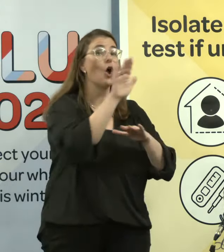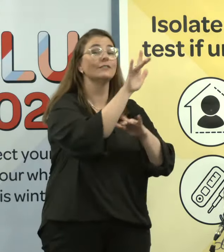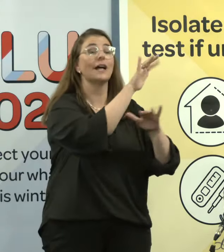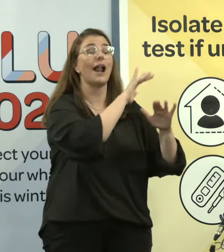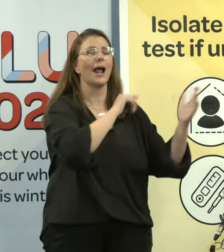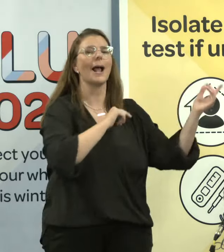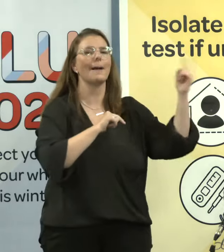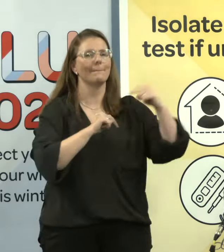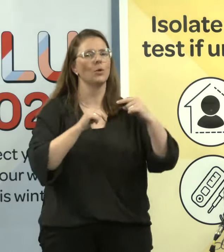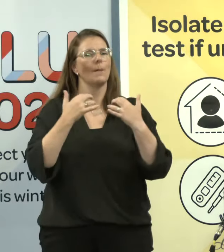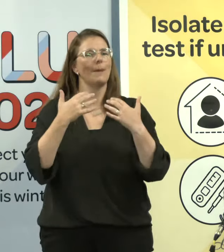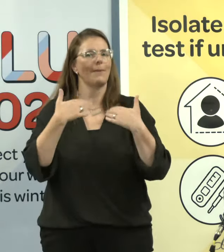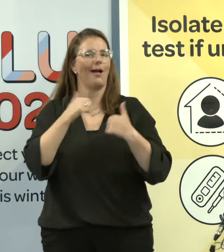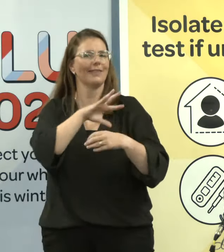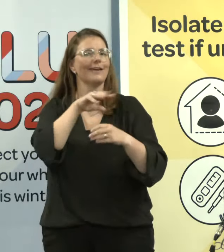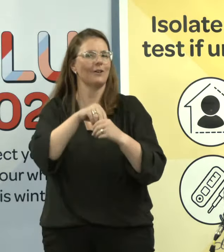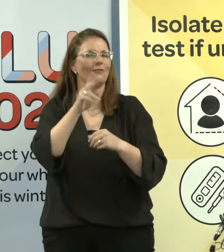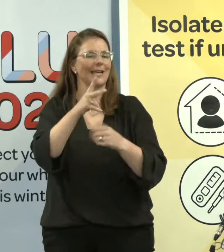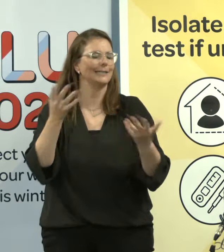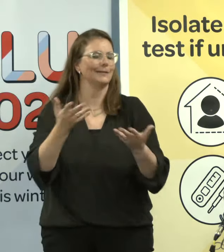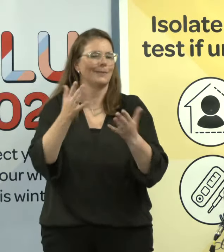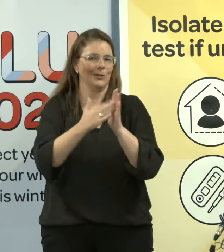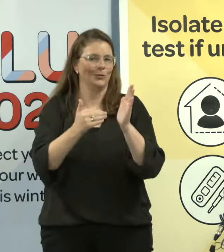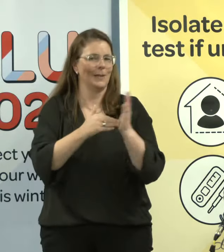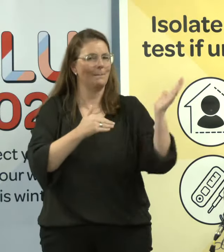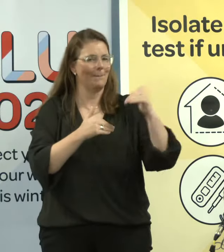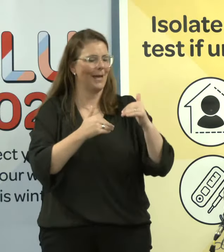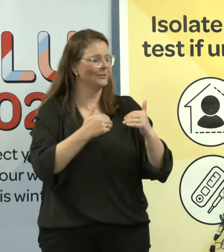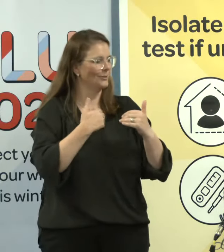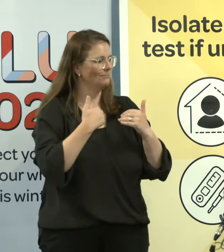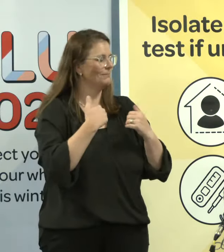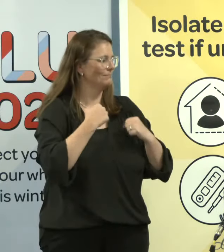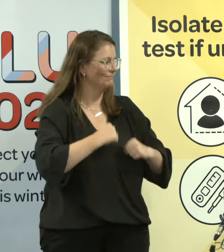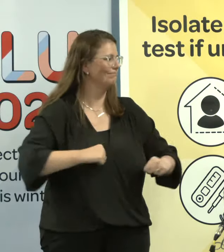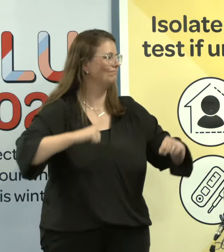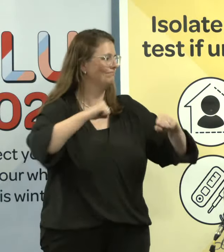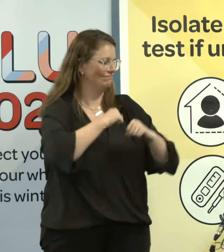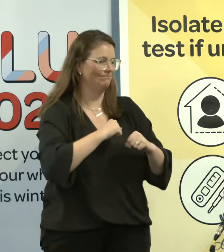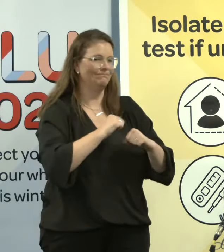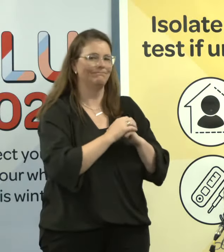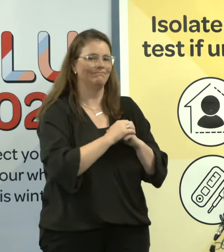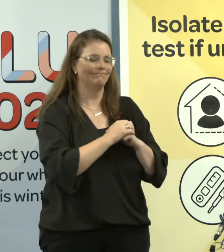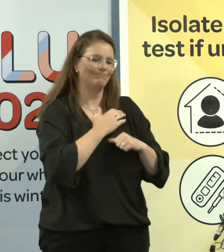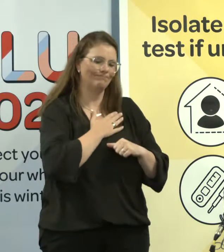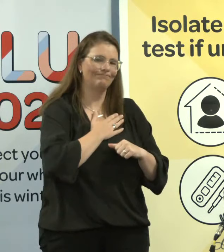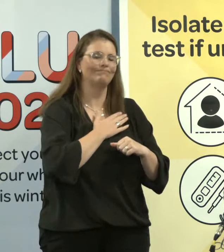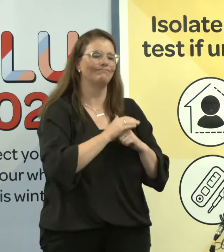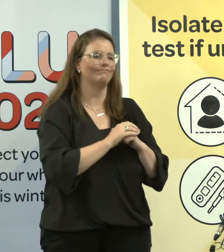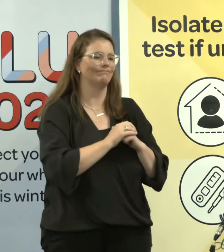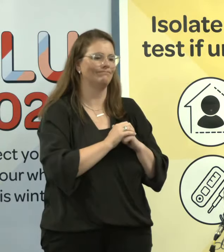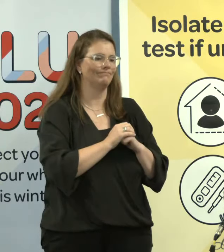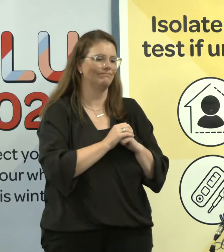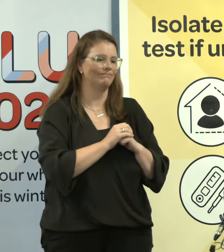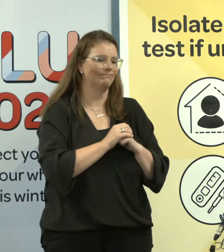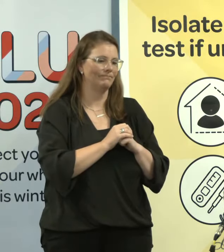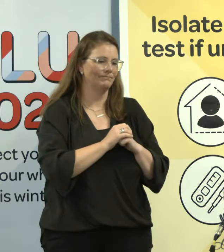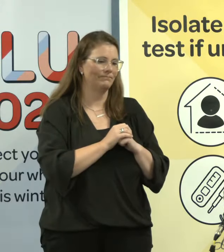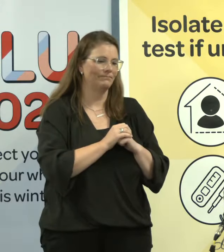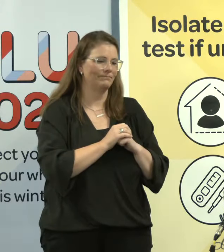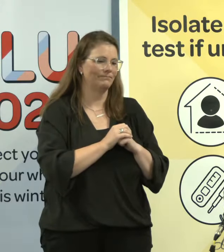tuatahi ki te kaitao makawe ki te whakamutu i nga whakaaro katoa i reira. Kei te koa ahau